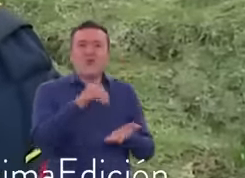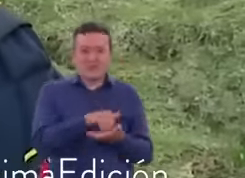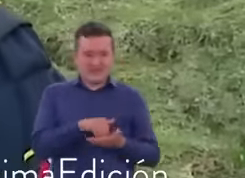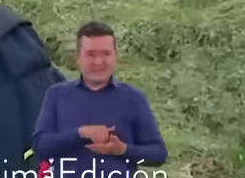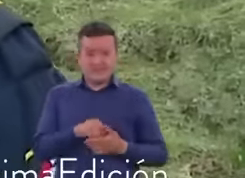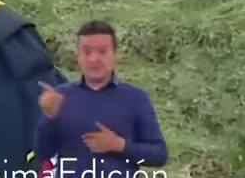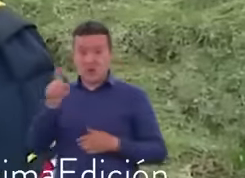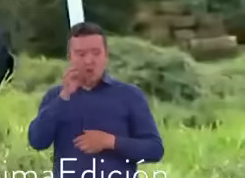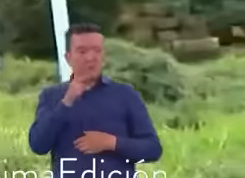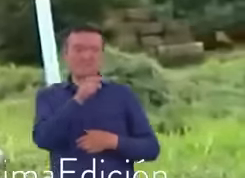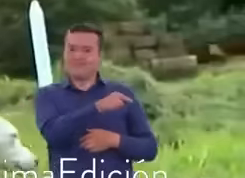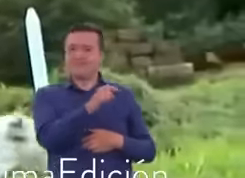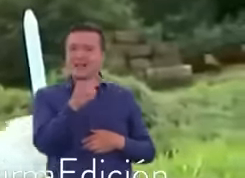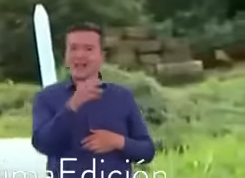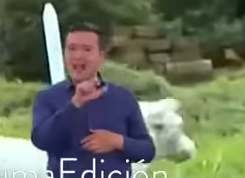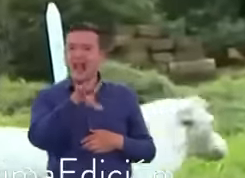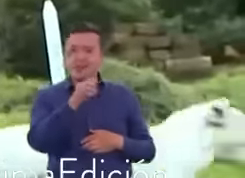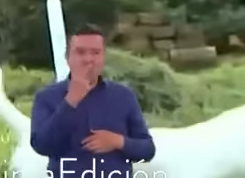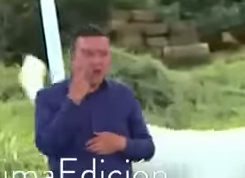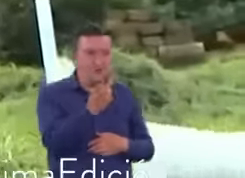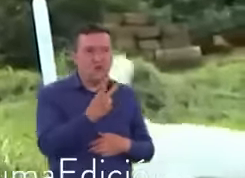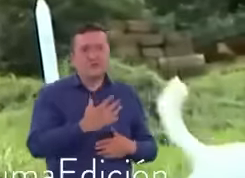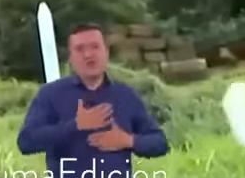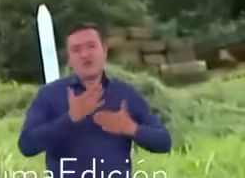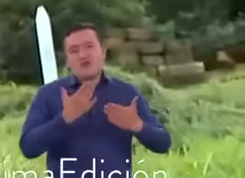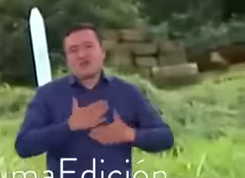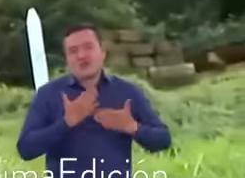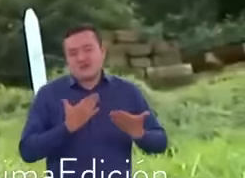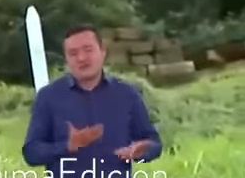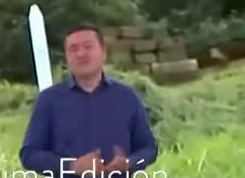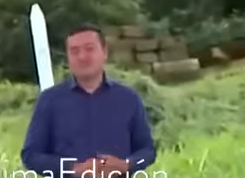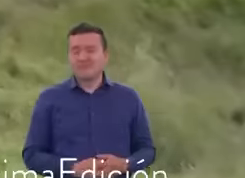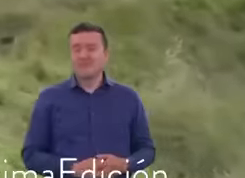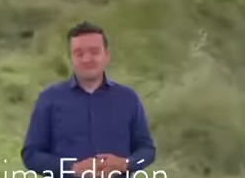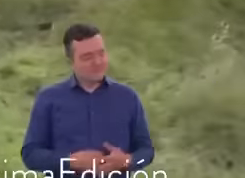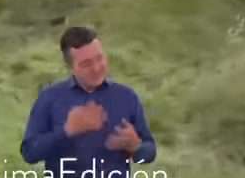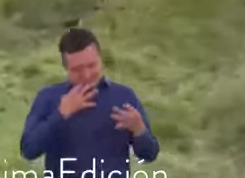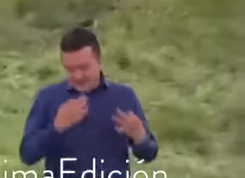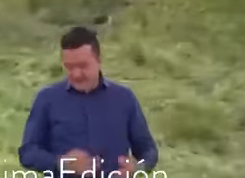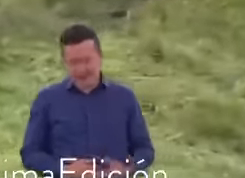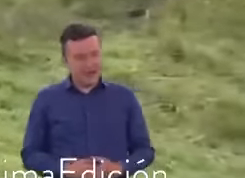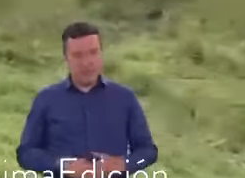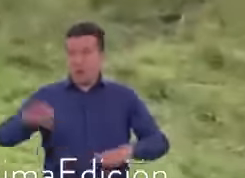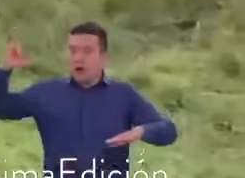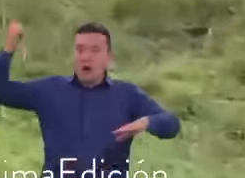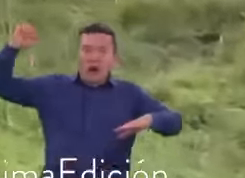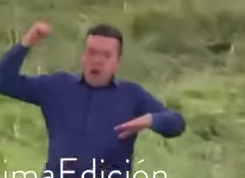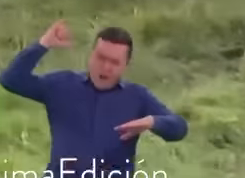que se reencontró con quienes lucharon para salvarsela.